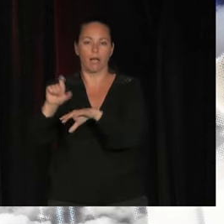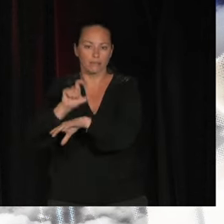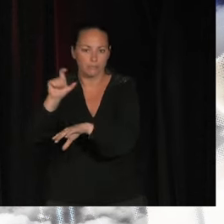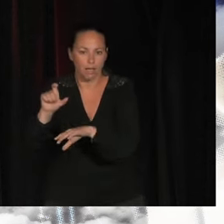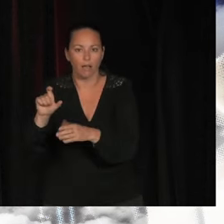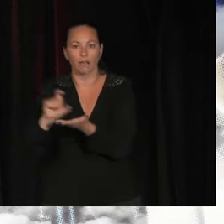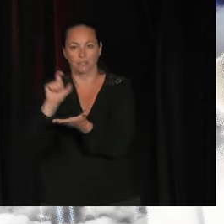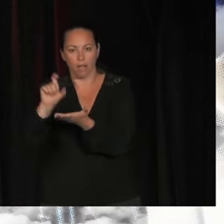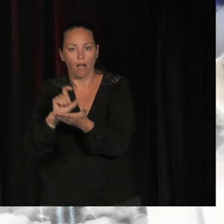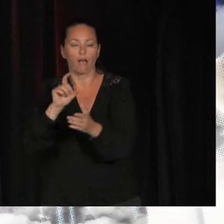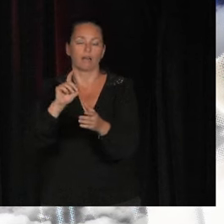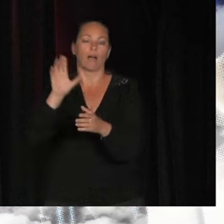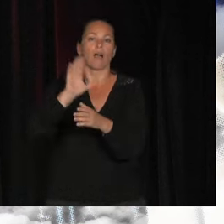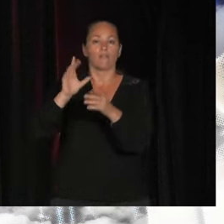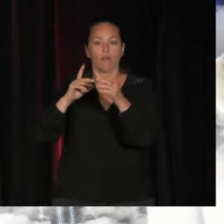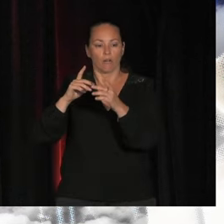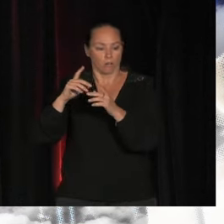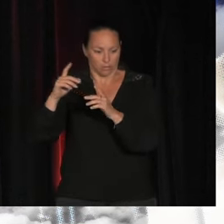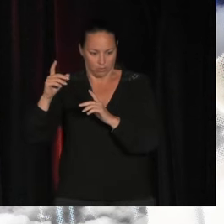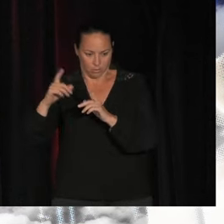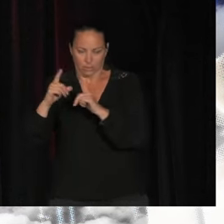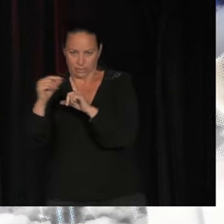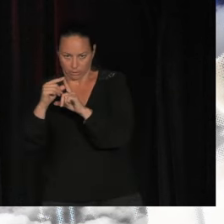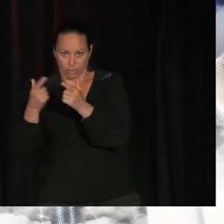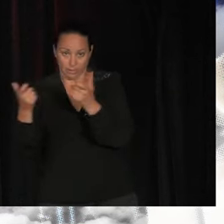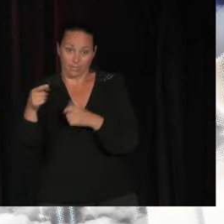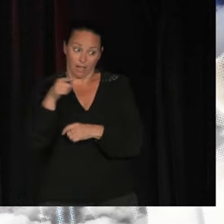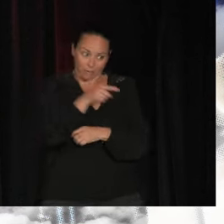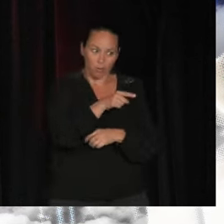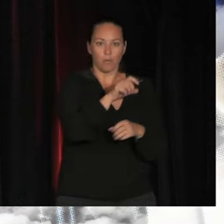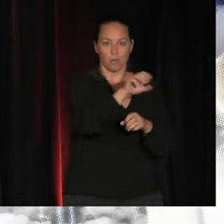Et ils partagent une petite vidéo de leur moment, de leur moment de jeu, etc.